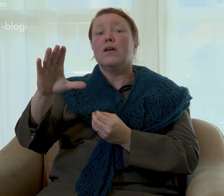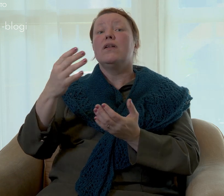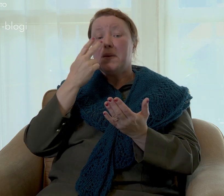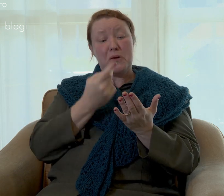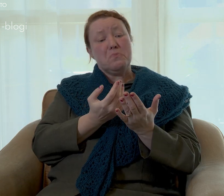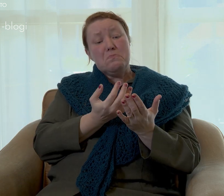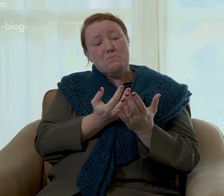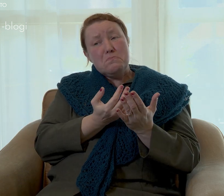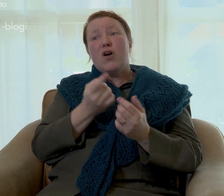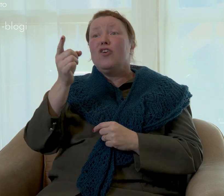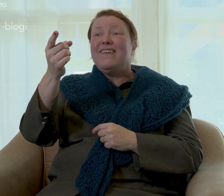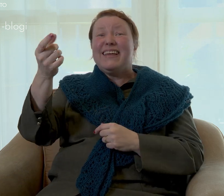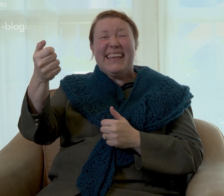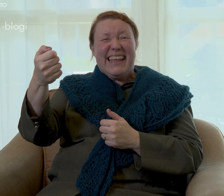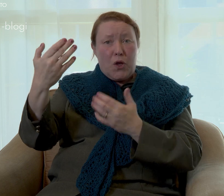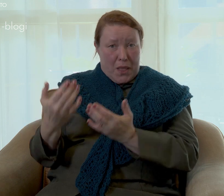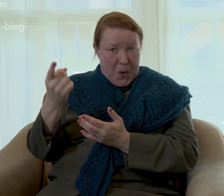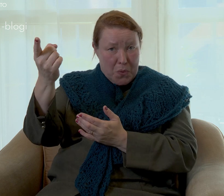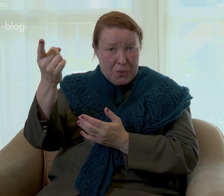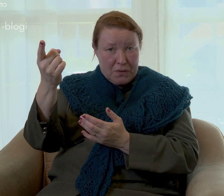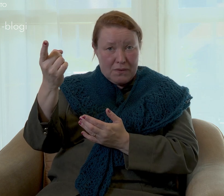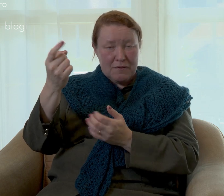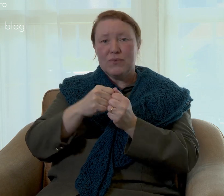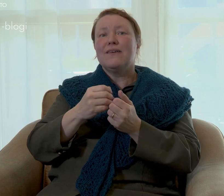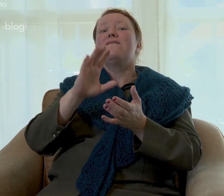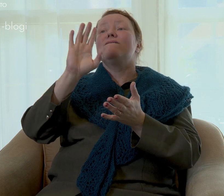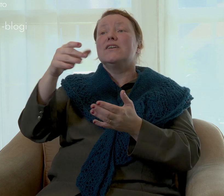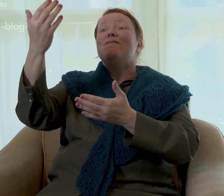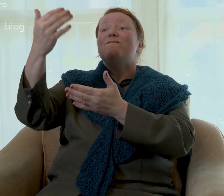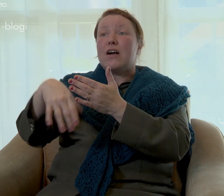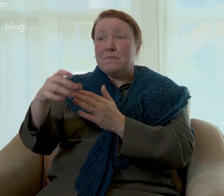mutta silti joutuu odottamaan, että toinen saa tekstinsä valmiiksi ja lähettää sen, -